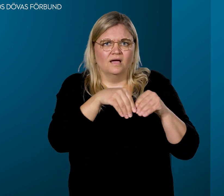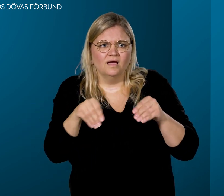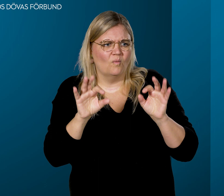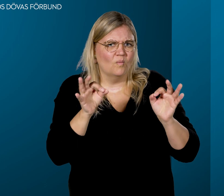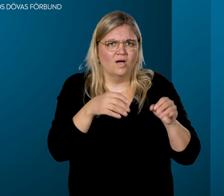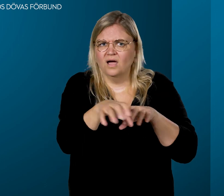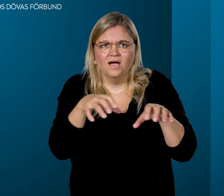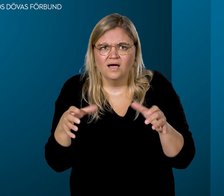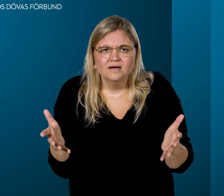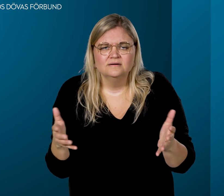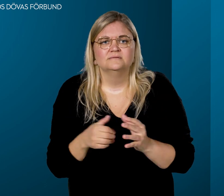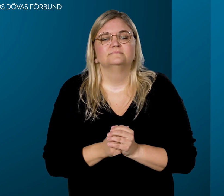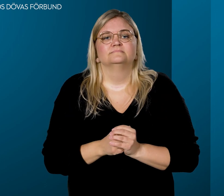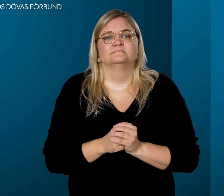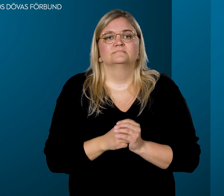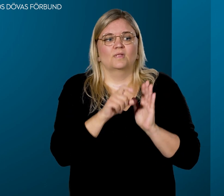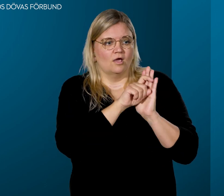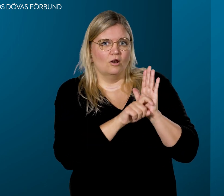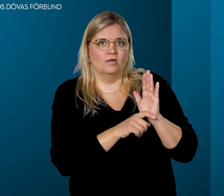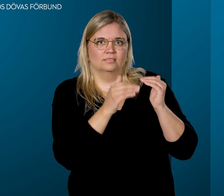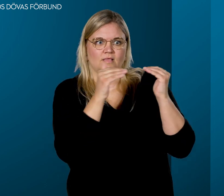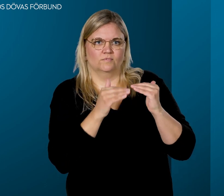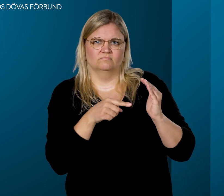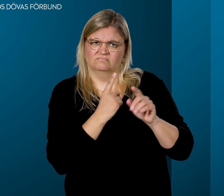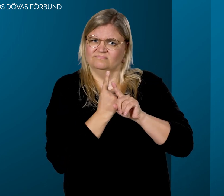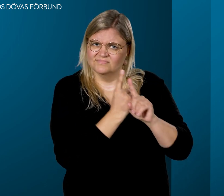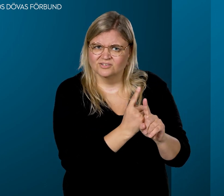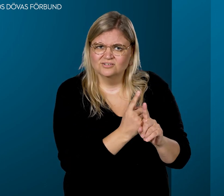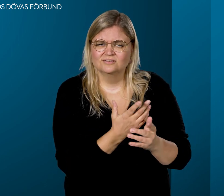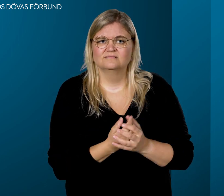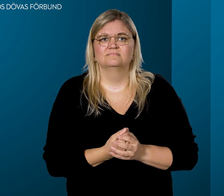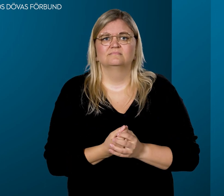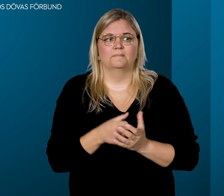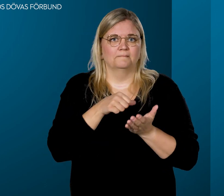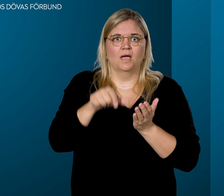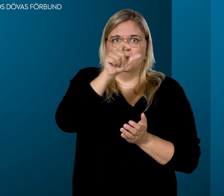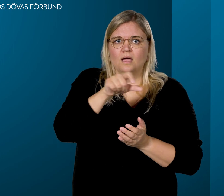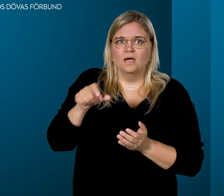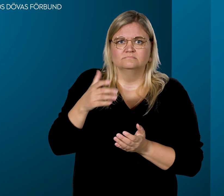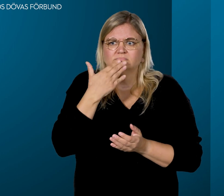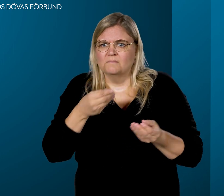och att ansvarsfördelningen mellan olika betalarparter -